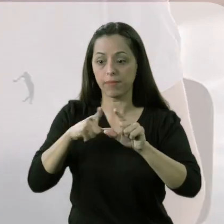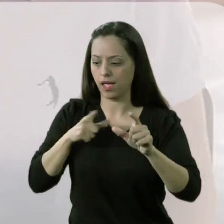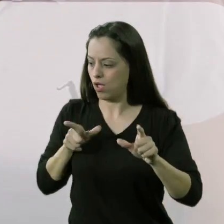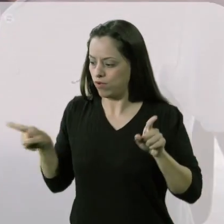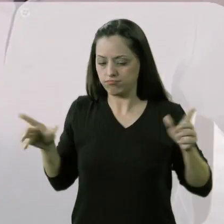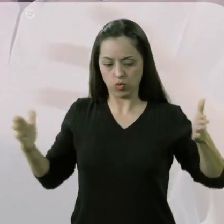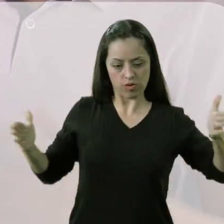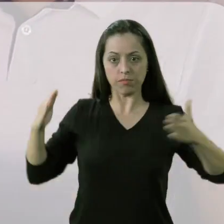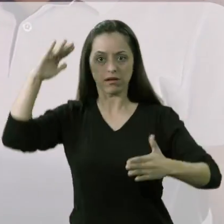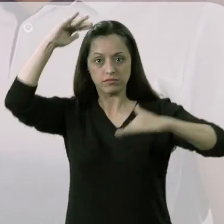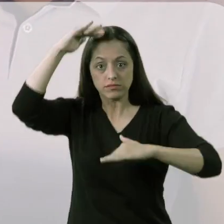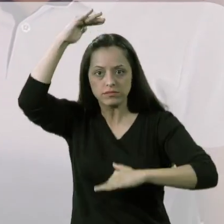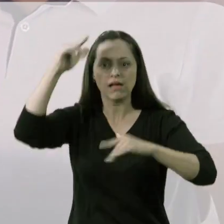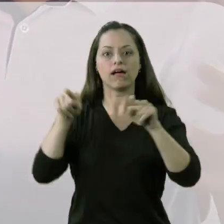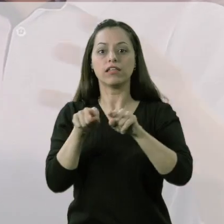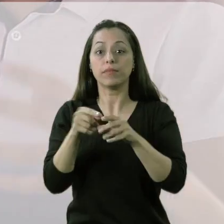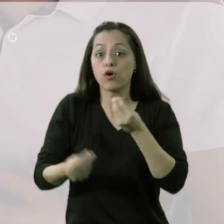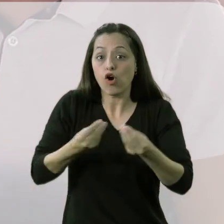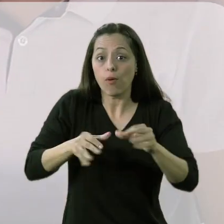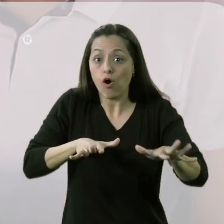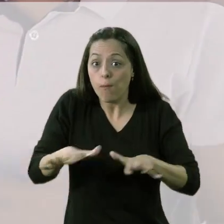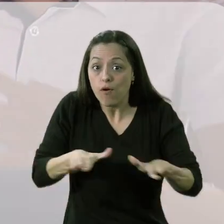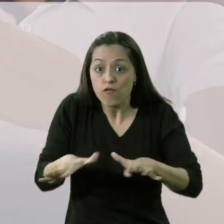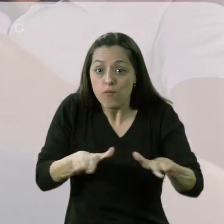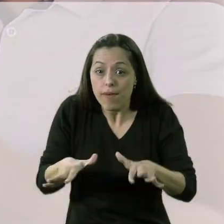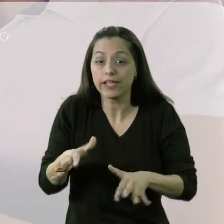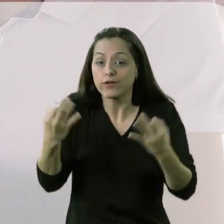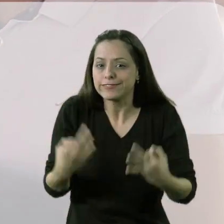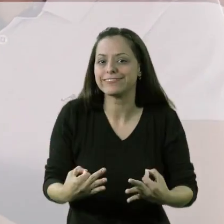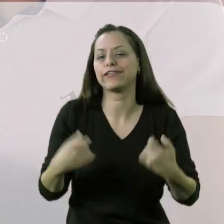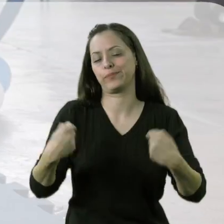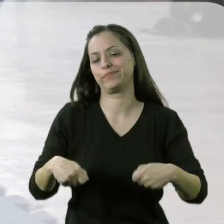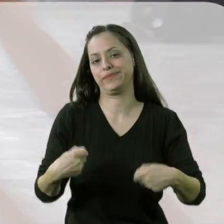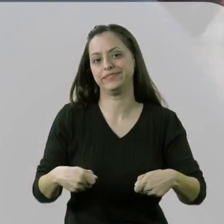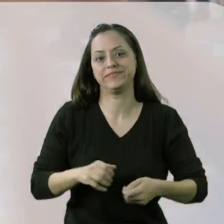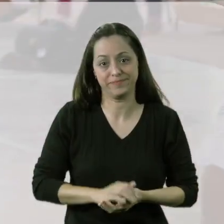Trabalhar também a questão da noção de espaço, do movimento em si, de aperfeiçoar o movimento, de ter que fazer o movimento correto.